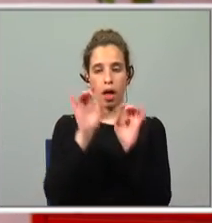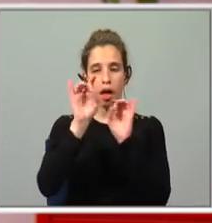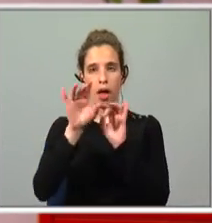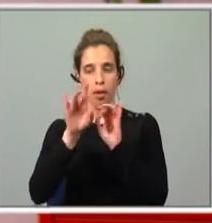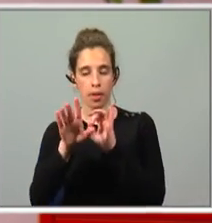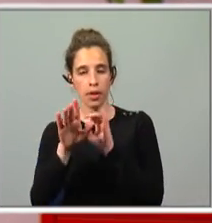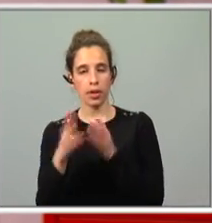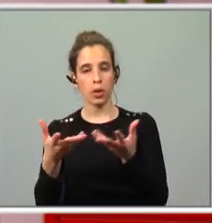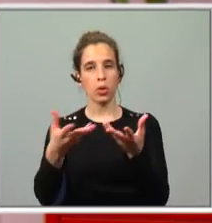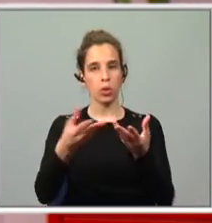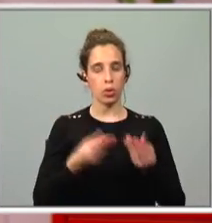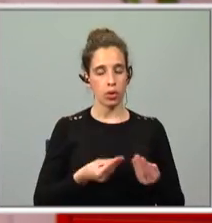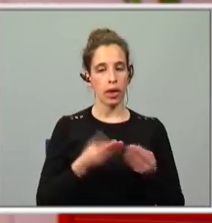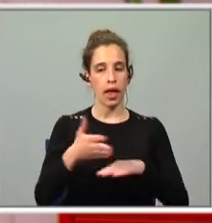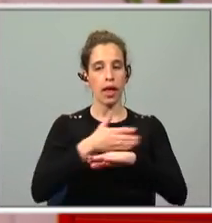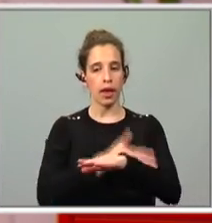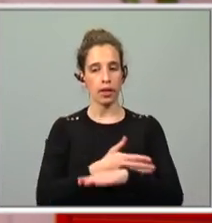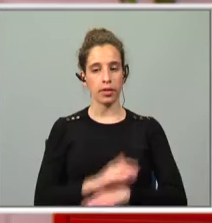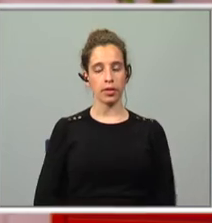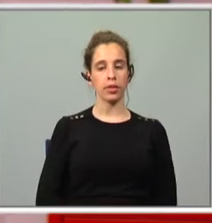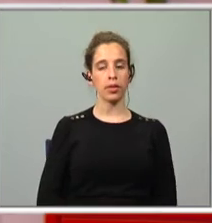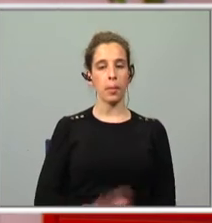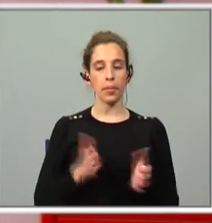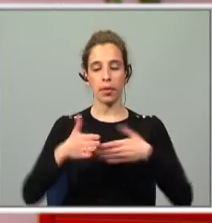que tem o anteriormente o que temos que fazer 誰有以前我們需要做什麼